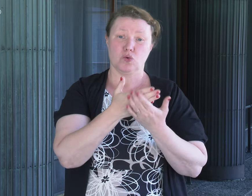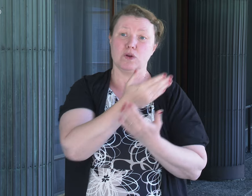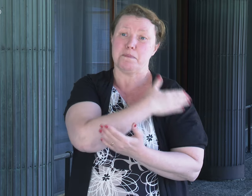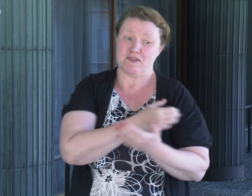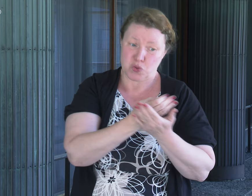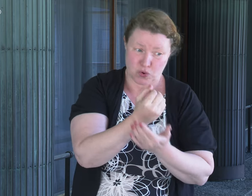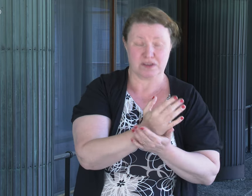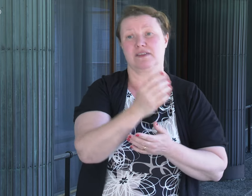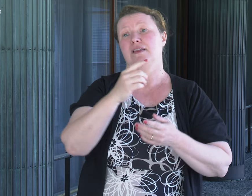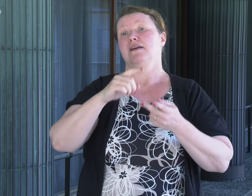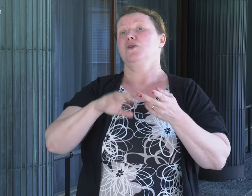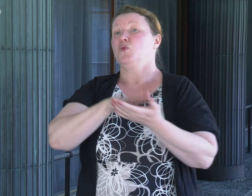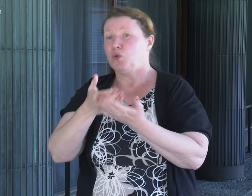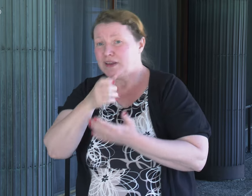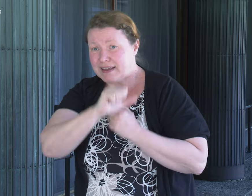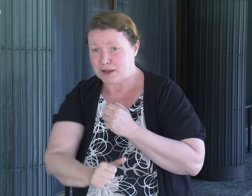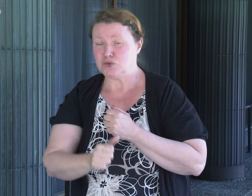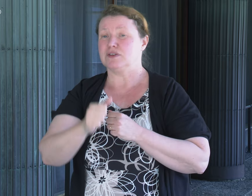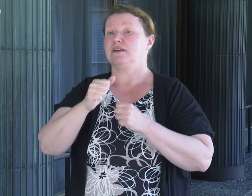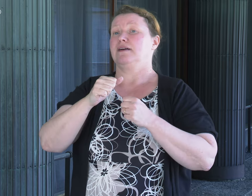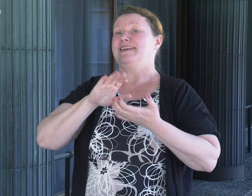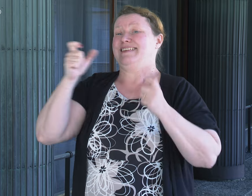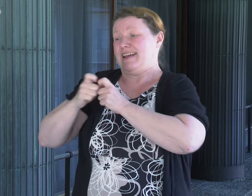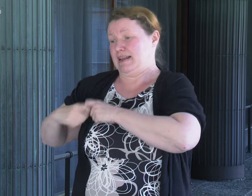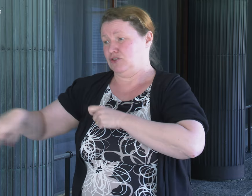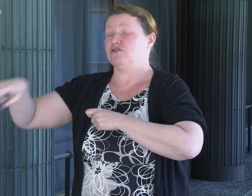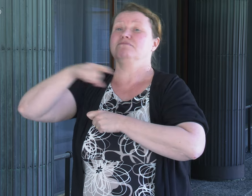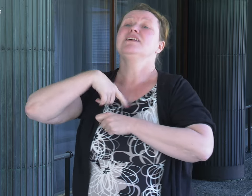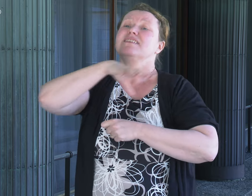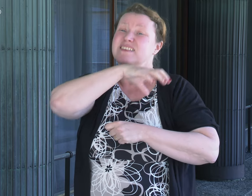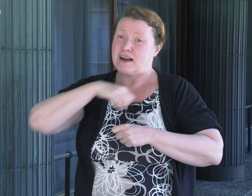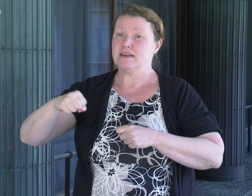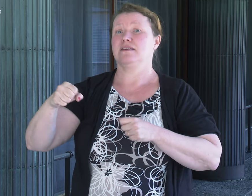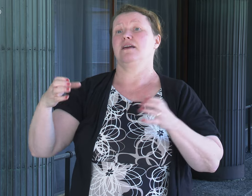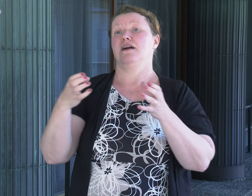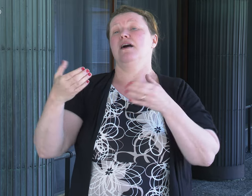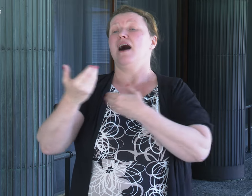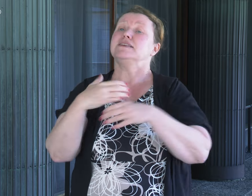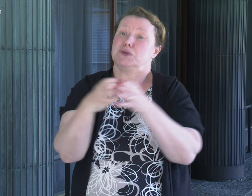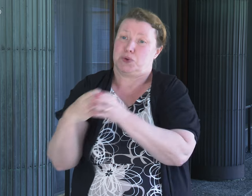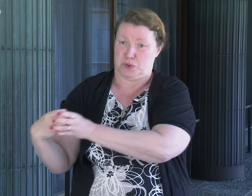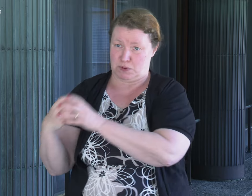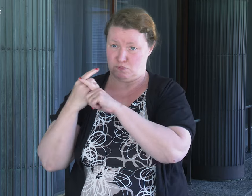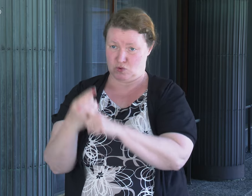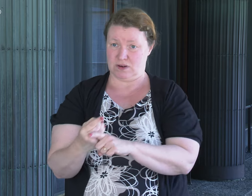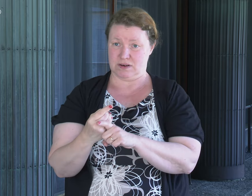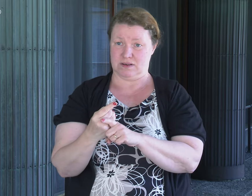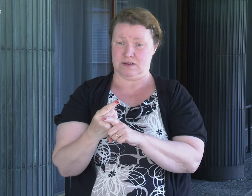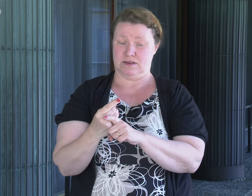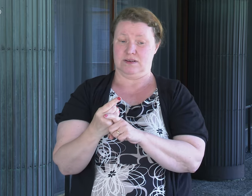Tulkkauspalvelun tuottajat, tulkkien edustajat, järjestöt ja kaikki asiakasryhmät olimme mukana.